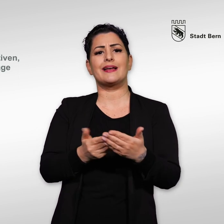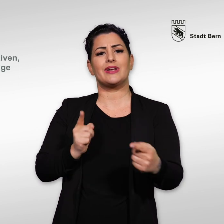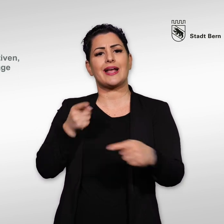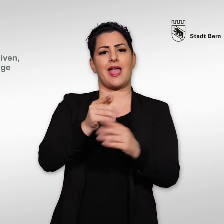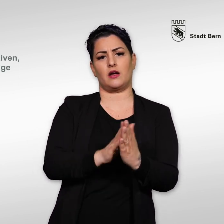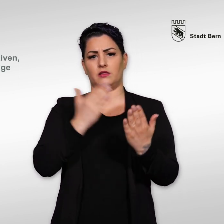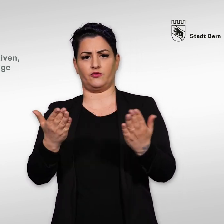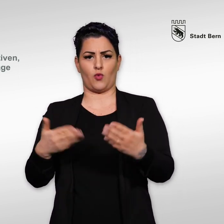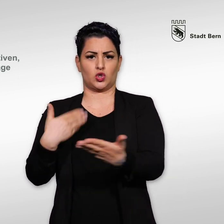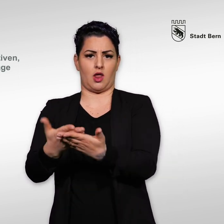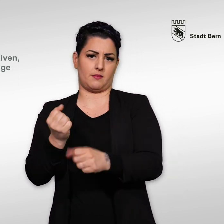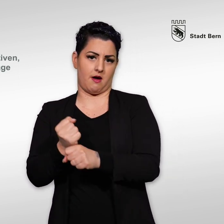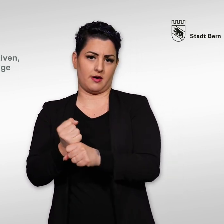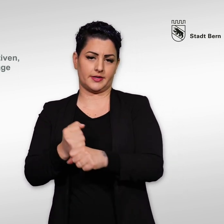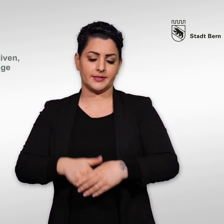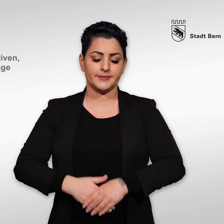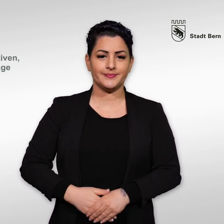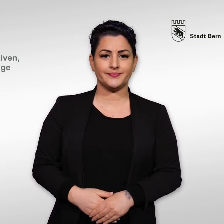Gegenvorschlag unterbreiten.